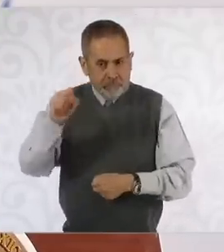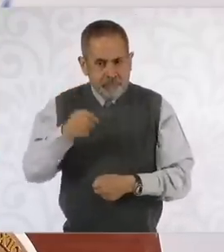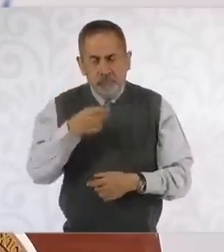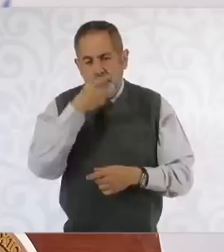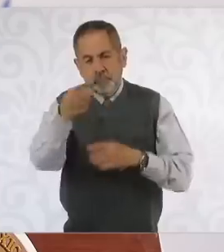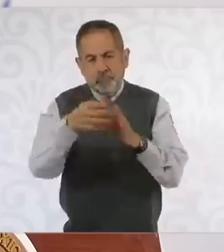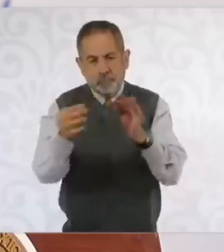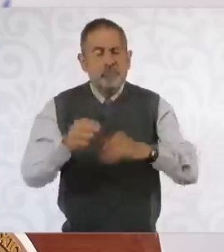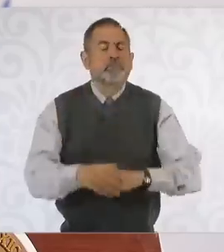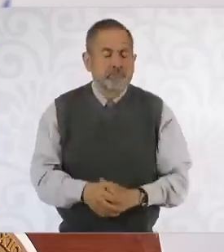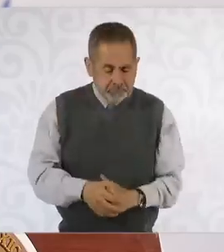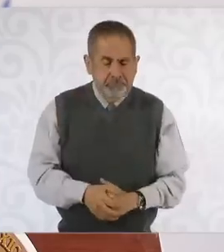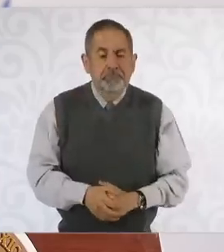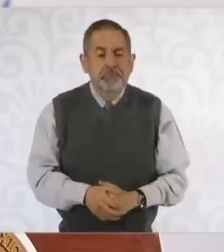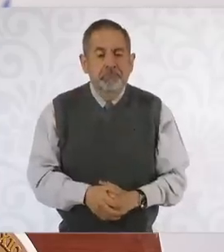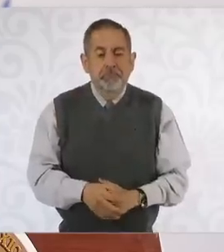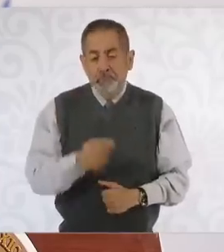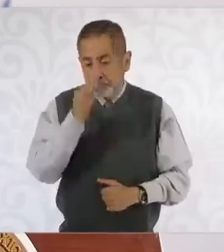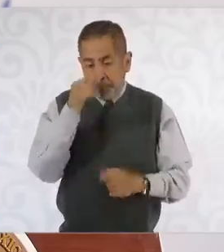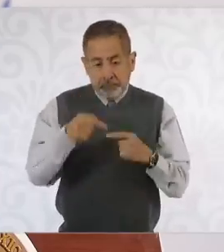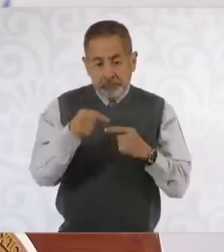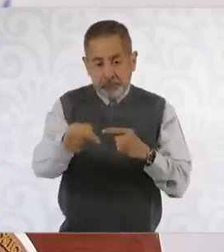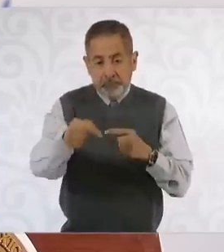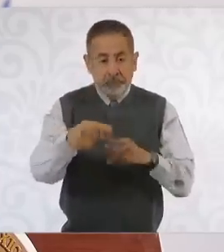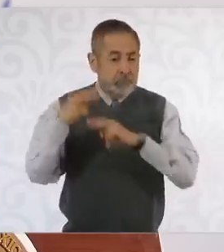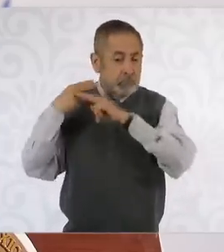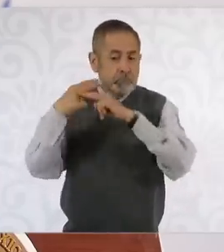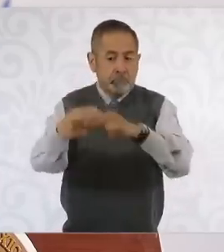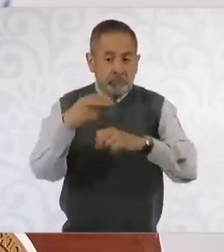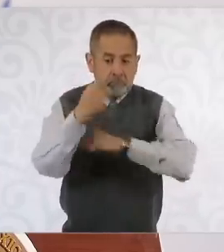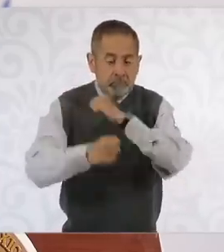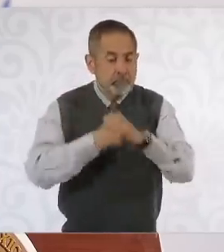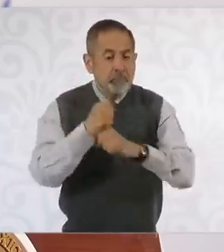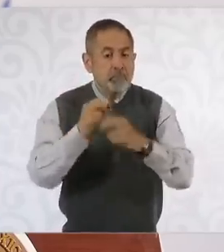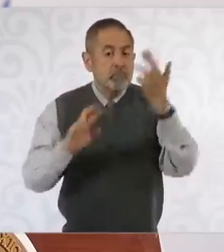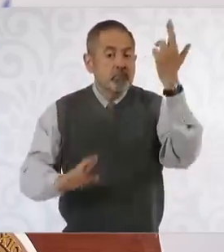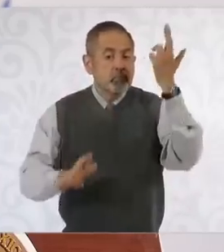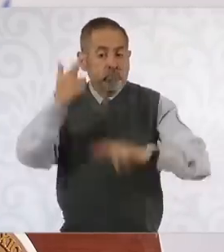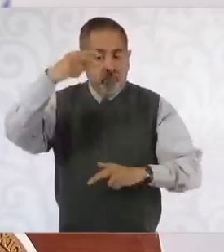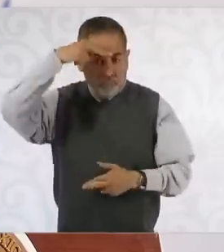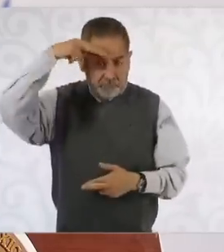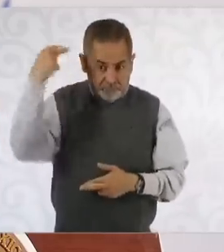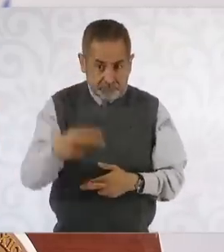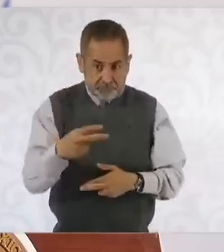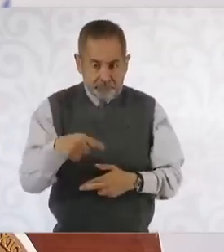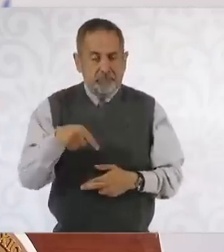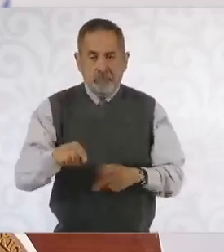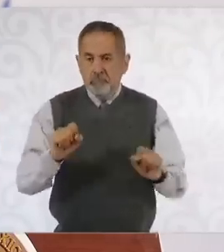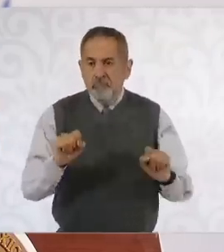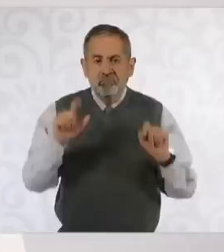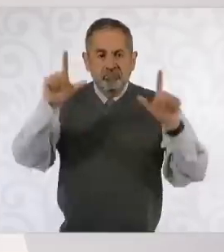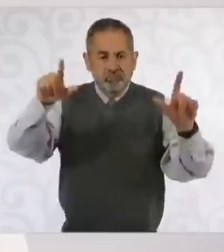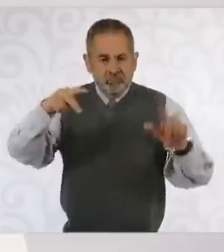pocos días del aniversario de la Revolución Mexicana esta sección Suave patria tenemos